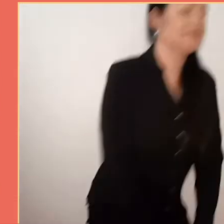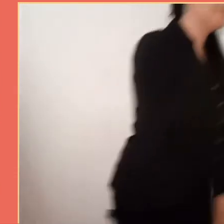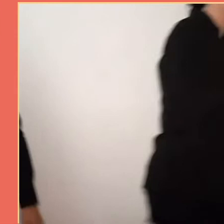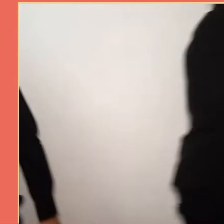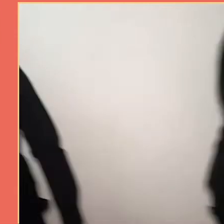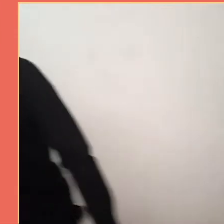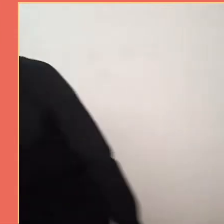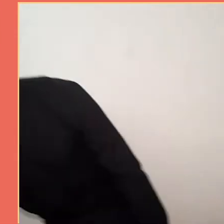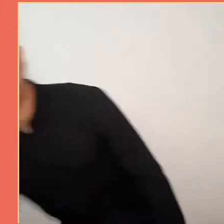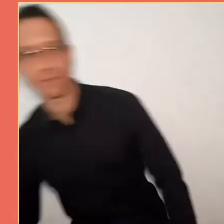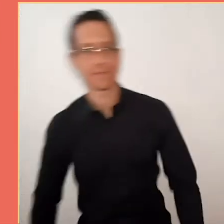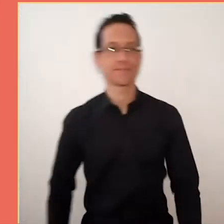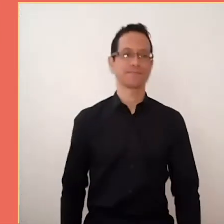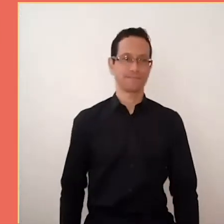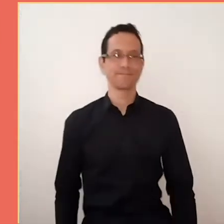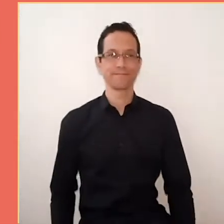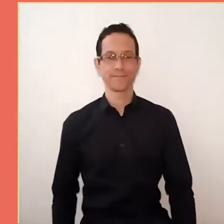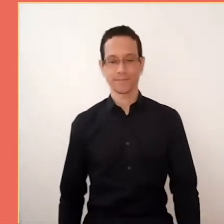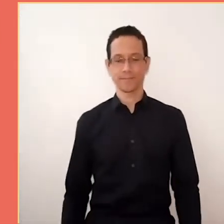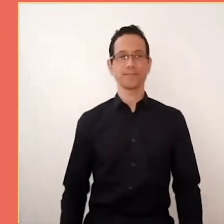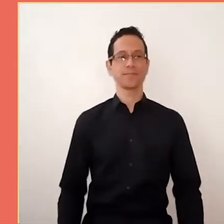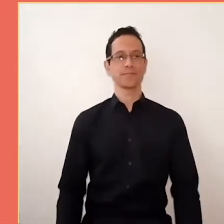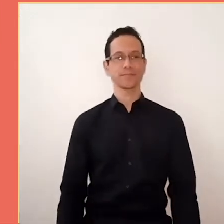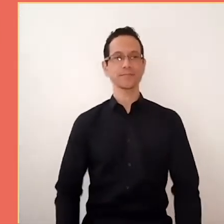A literatura não nos faz melhores,